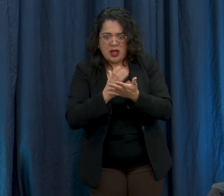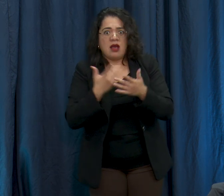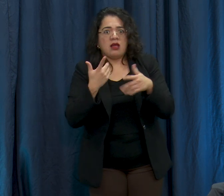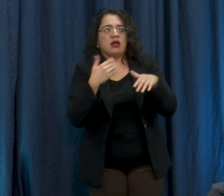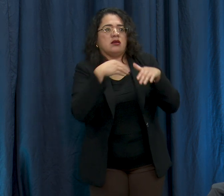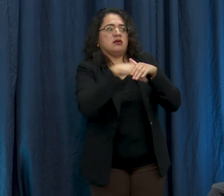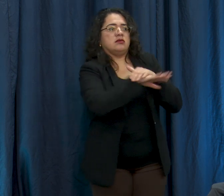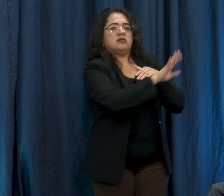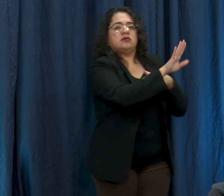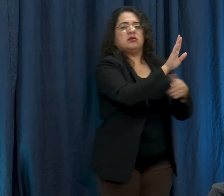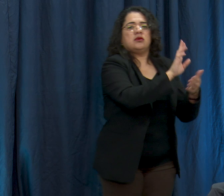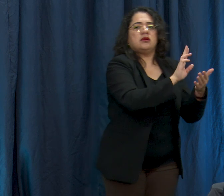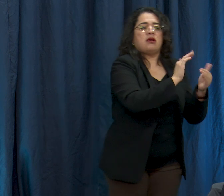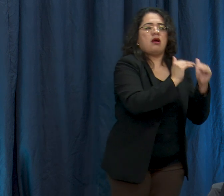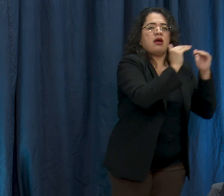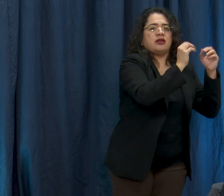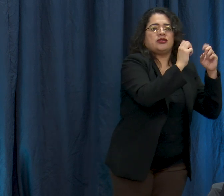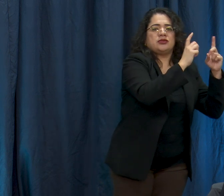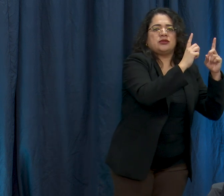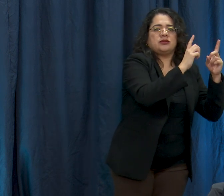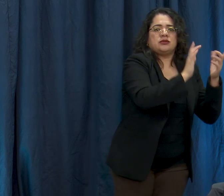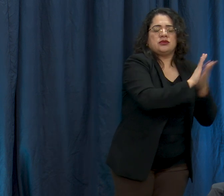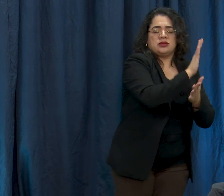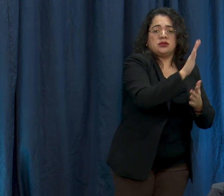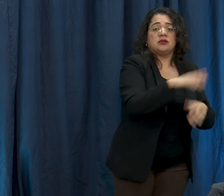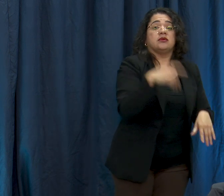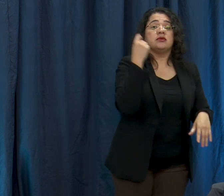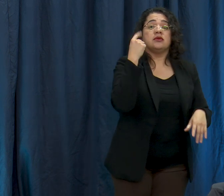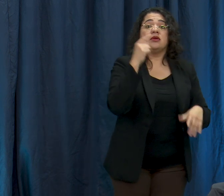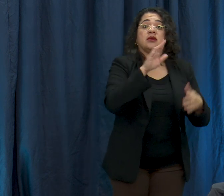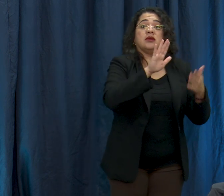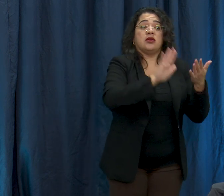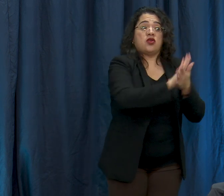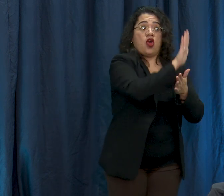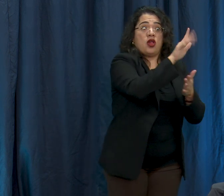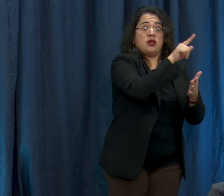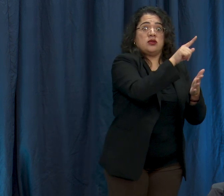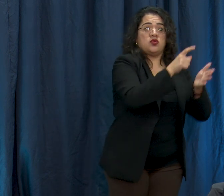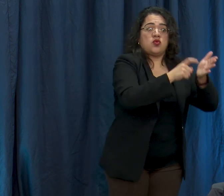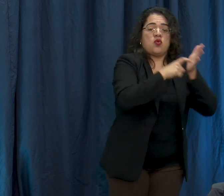verano también el sistema de la universidad a hecho nose cambios para